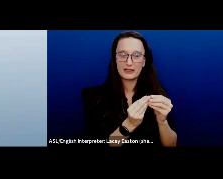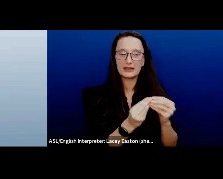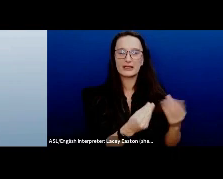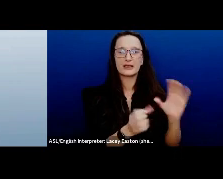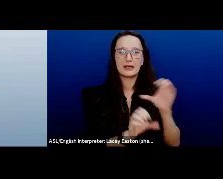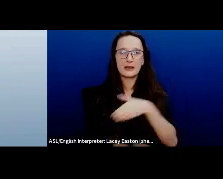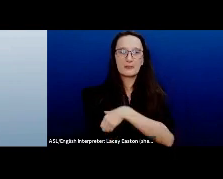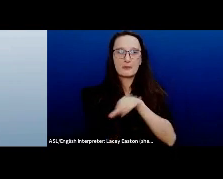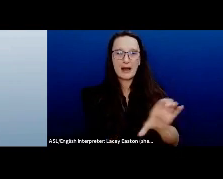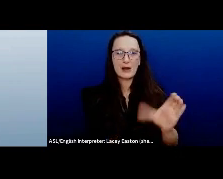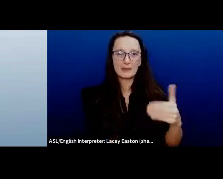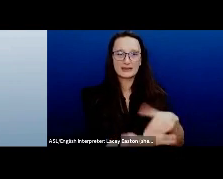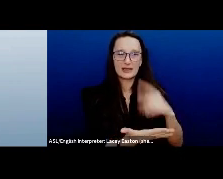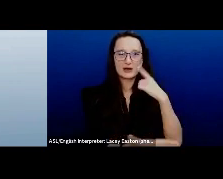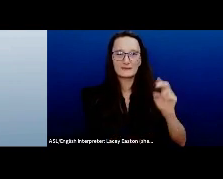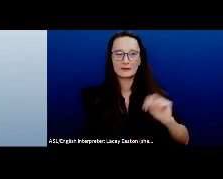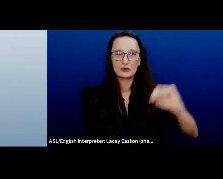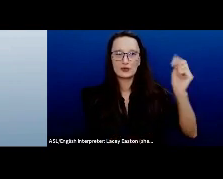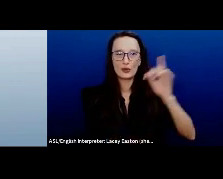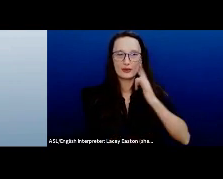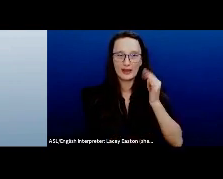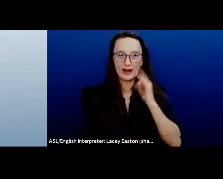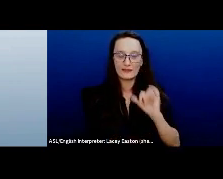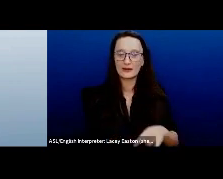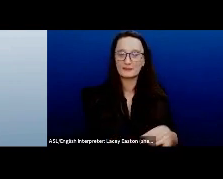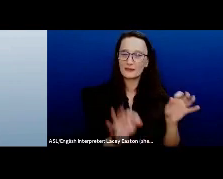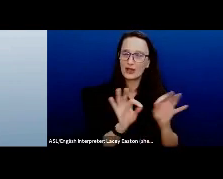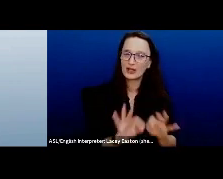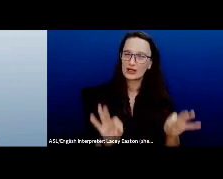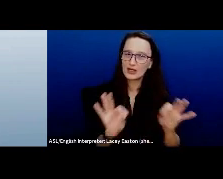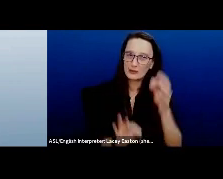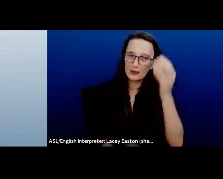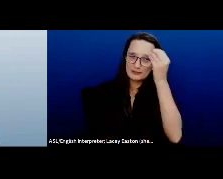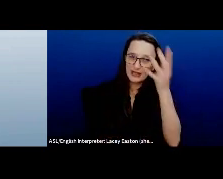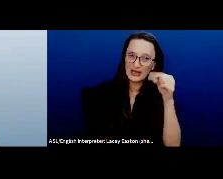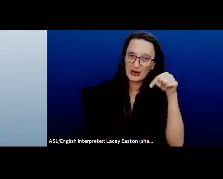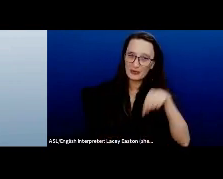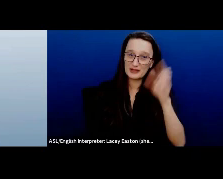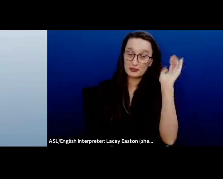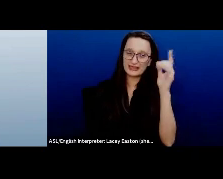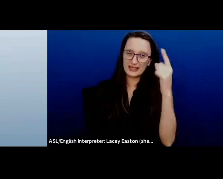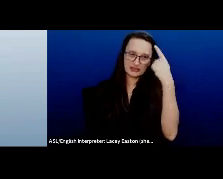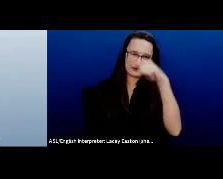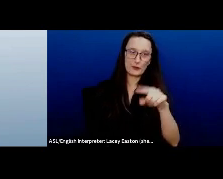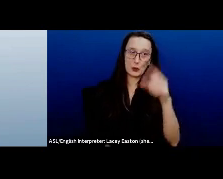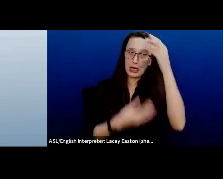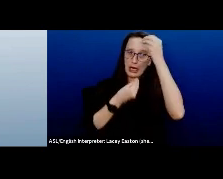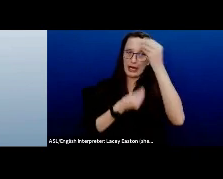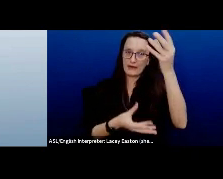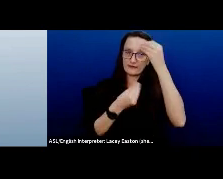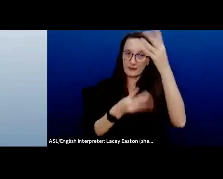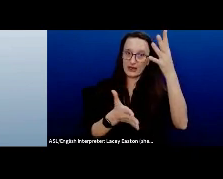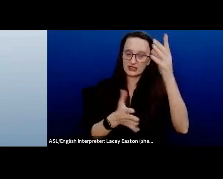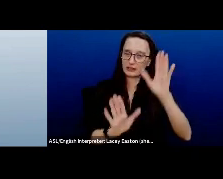en cuenta que esta presentación tiene fines informativos y no es asesoramiento legal,